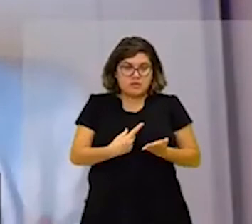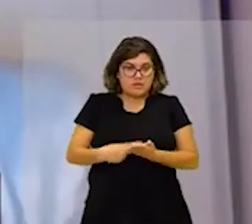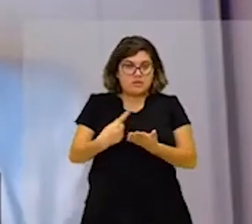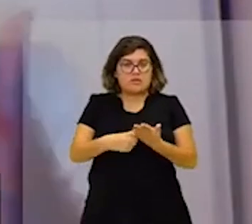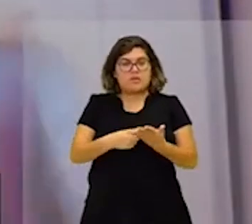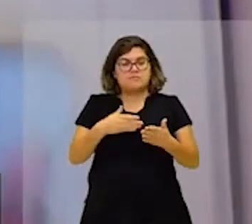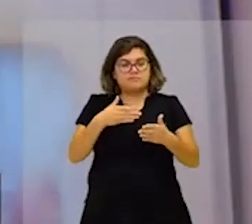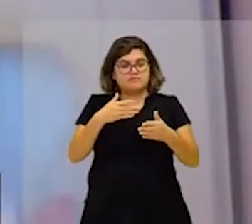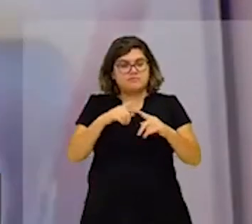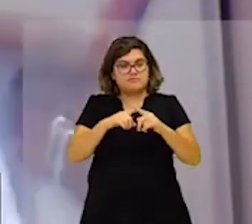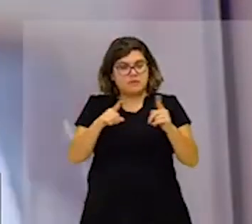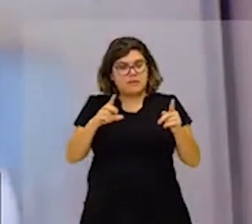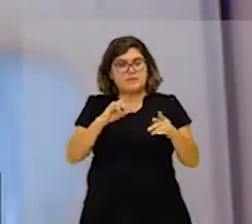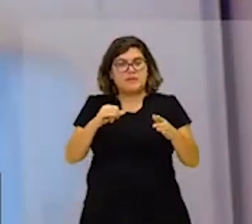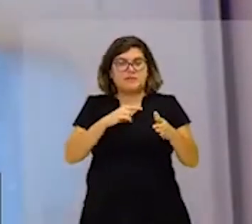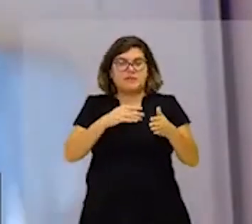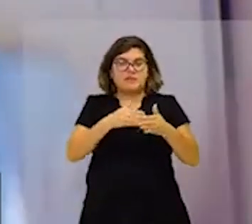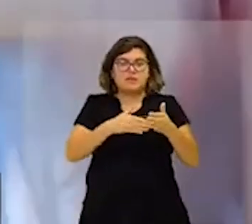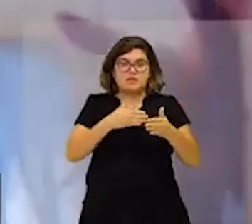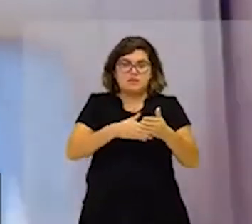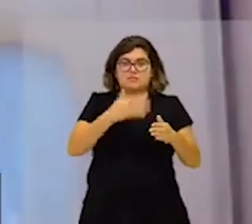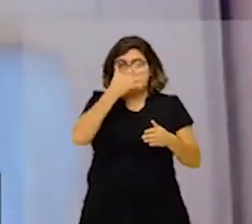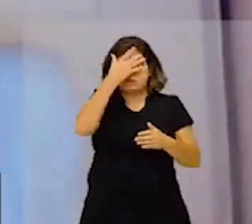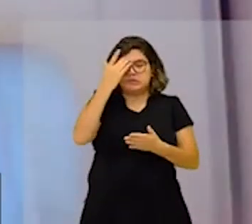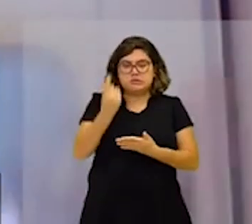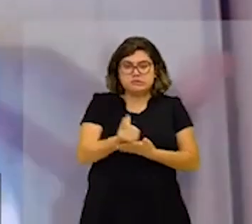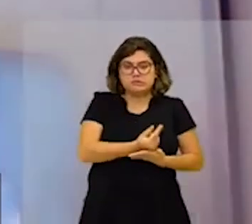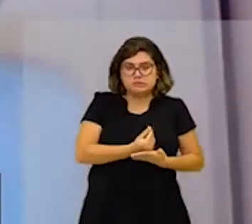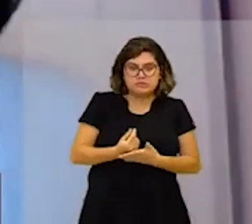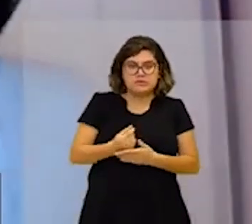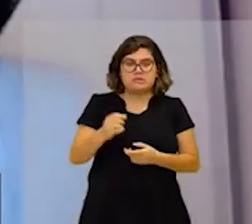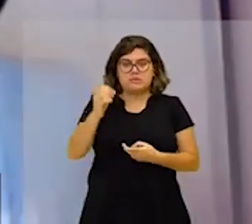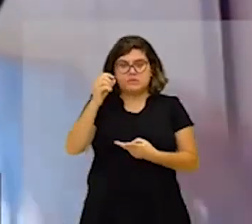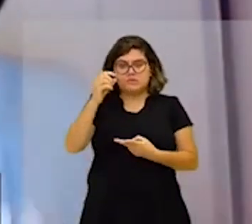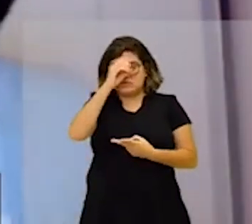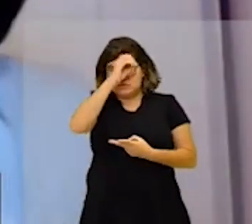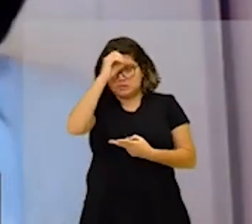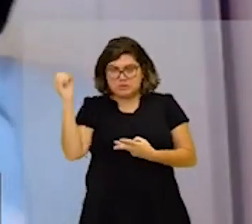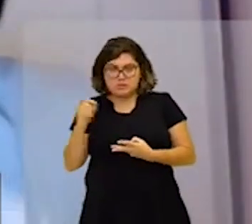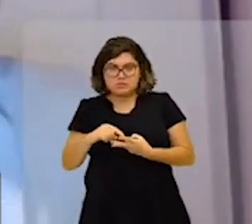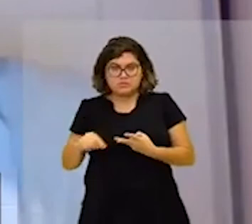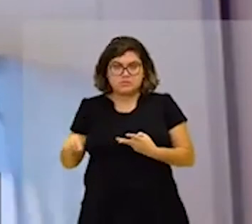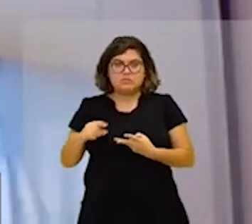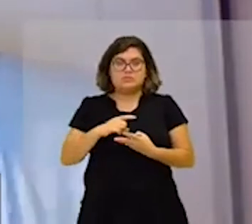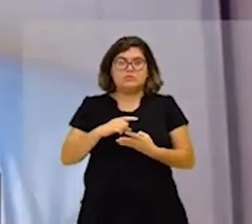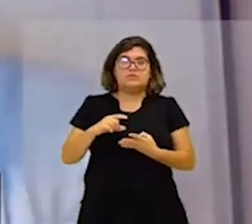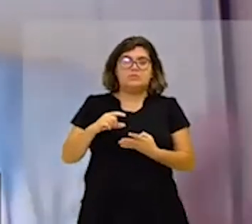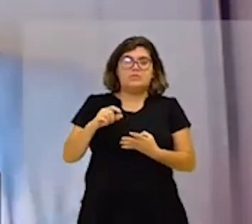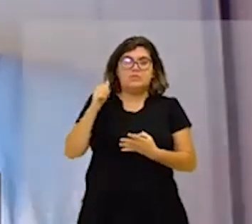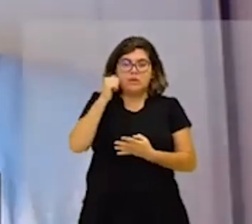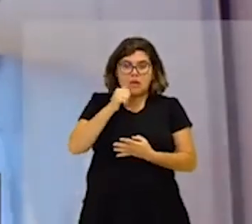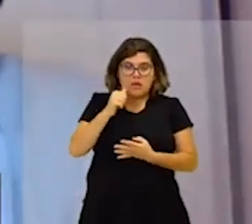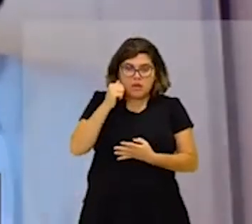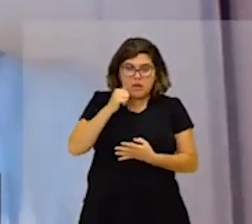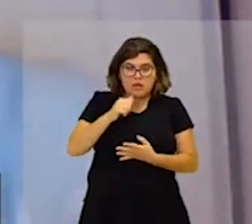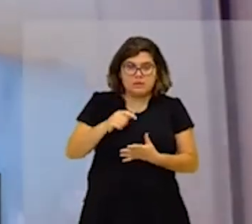a mendigo analfabeto soldados rasos mulheres clérigos indígenas porque estava impedido de